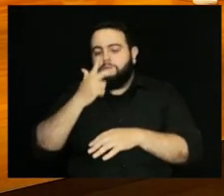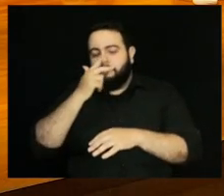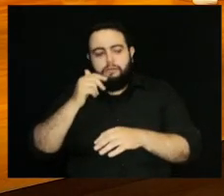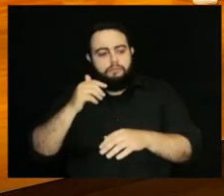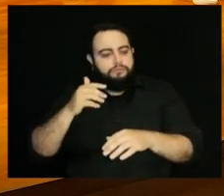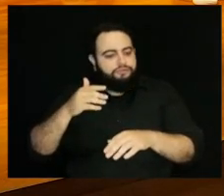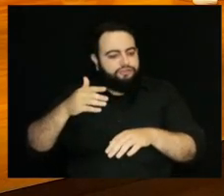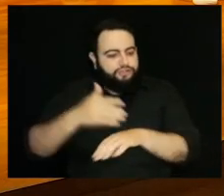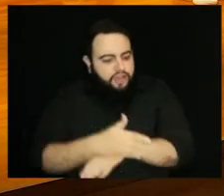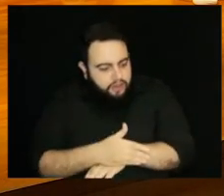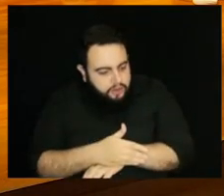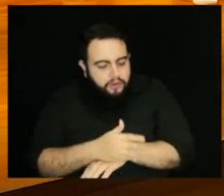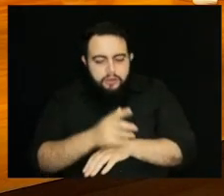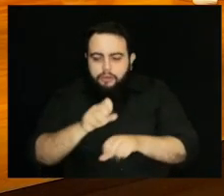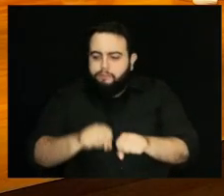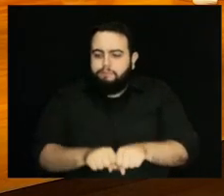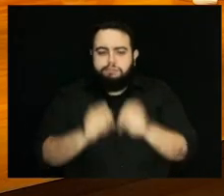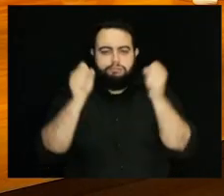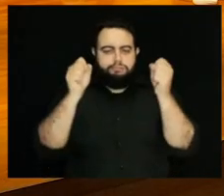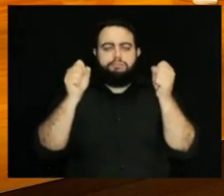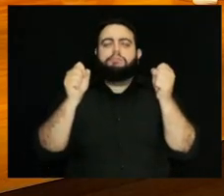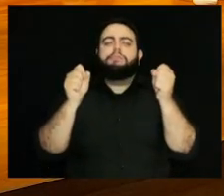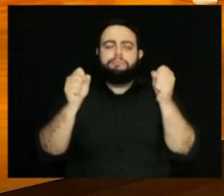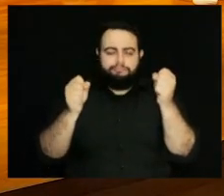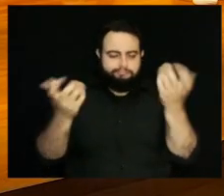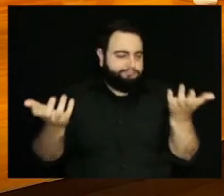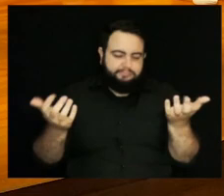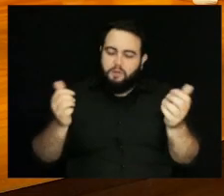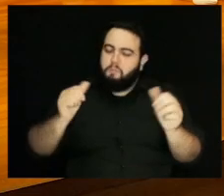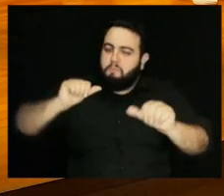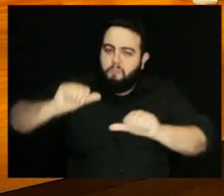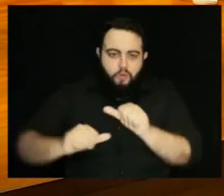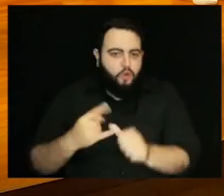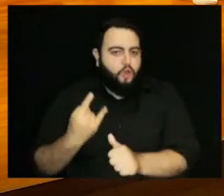realmente, acabou o mundo deles né. Quando entraram os Beatles e as bandas de guitarra, o mundo deles